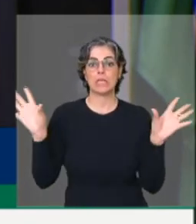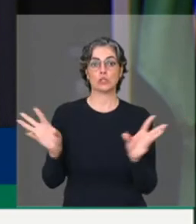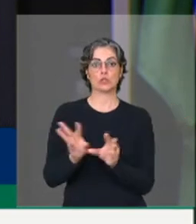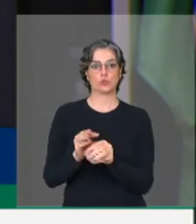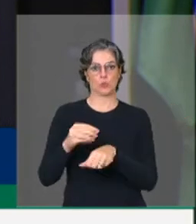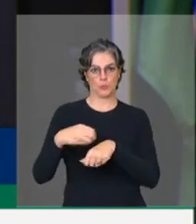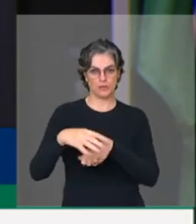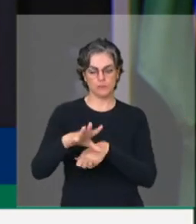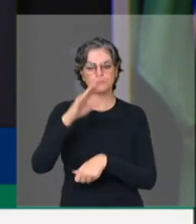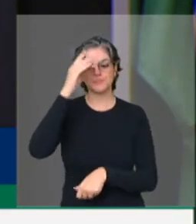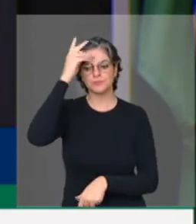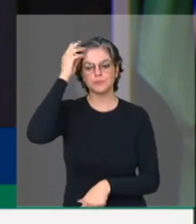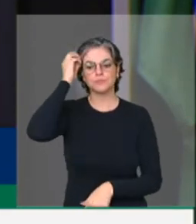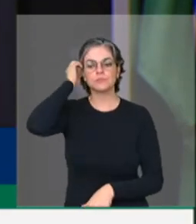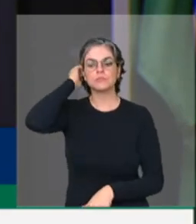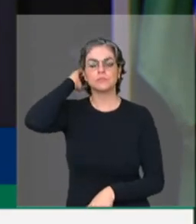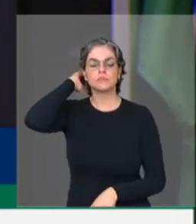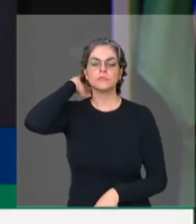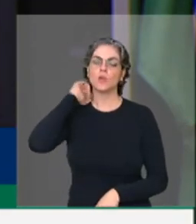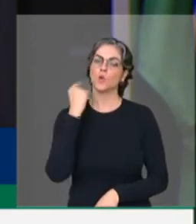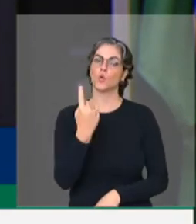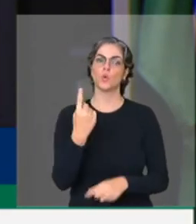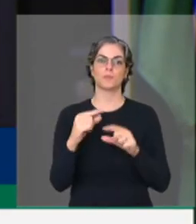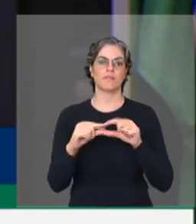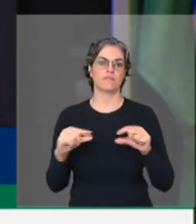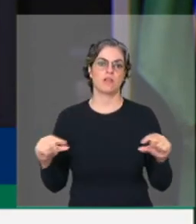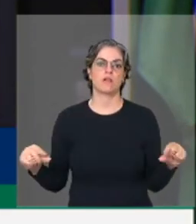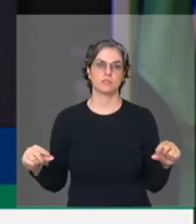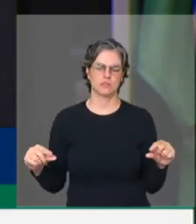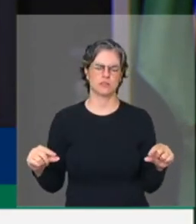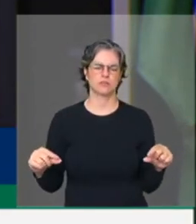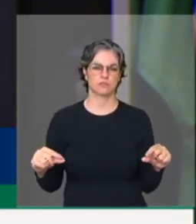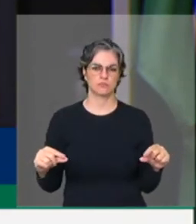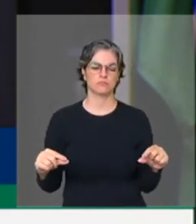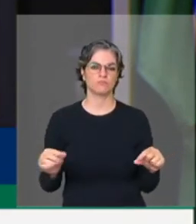DE NÓS NESSE MOMENTO EU RESUMIRIA NUMA FRASE QUE TEM TOMADO VOZES DE VÁRIOS PELO